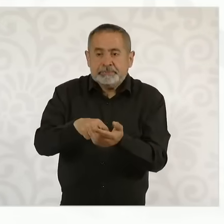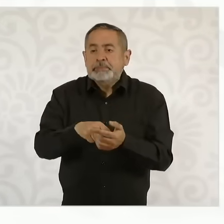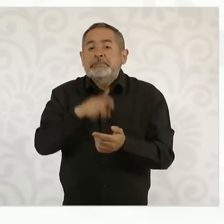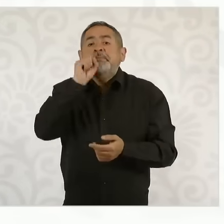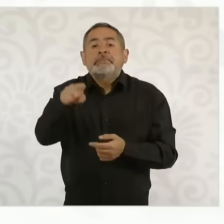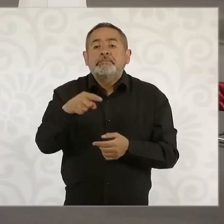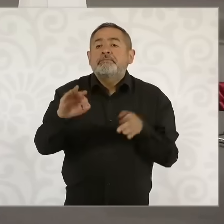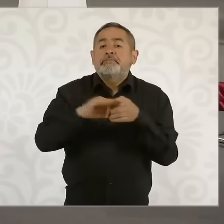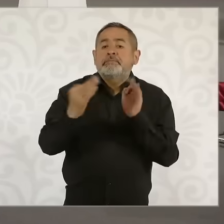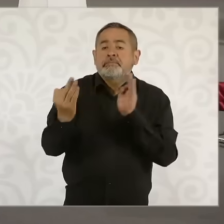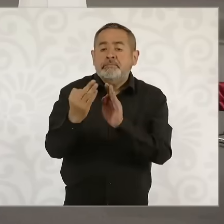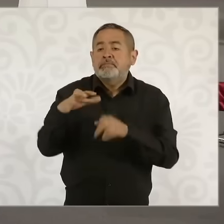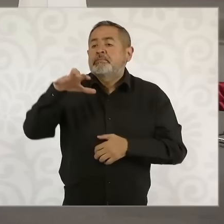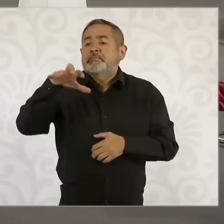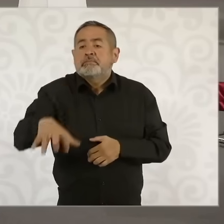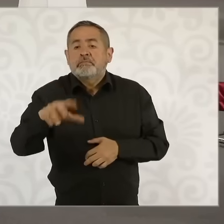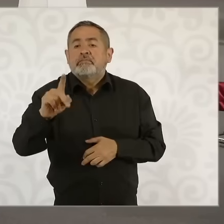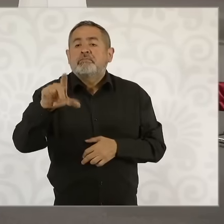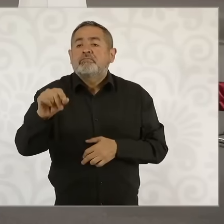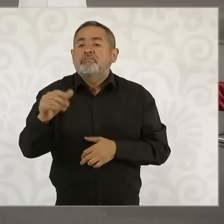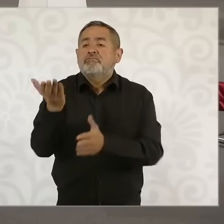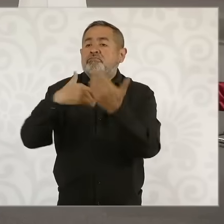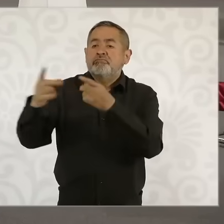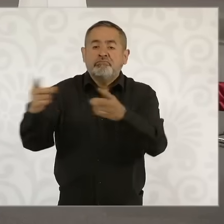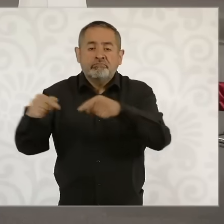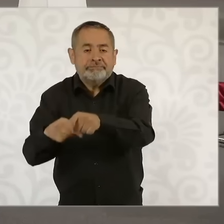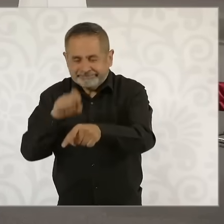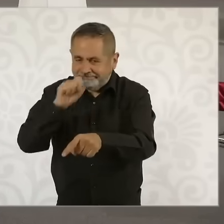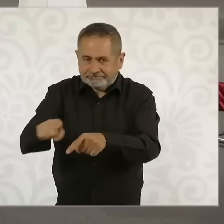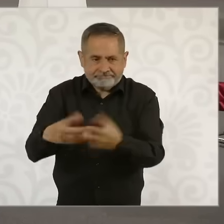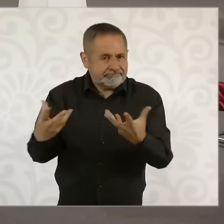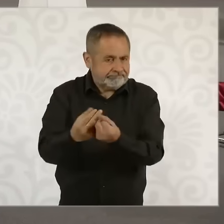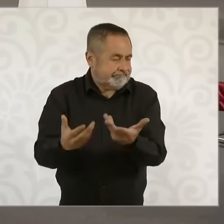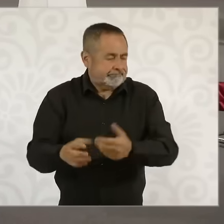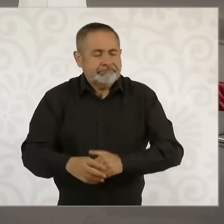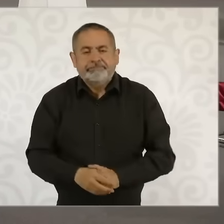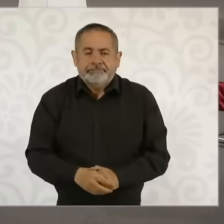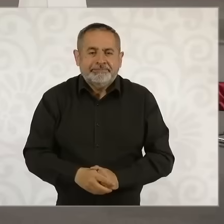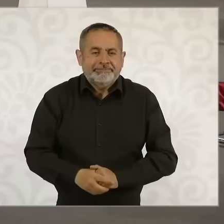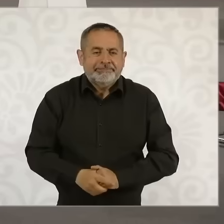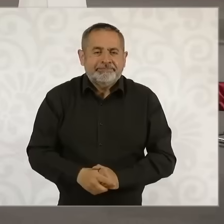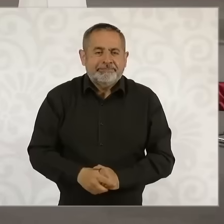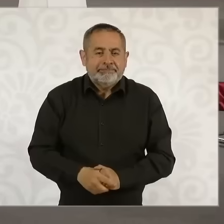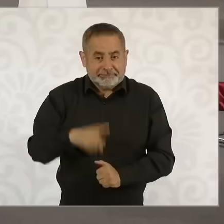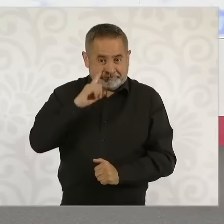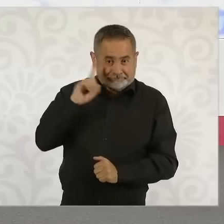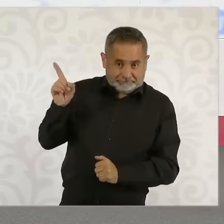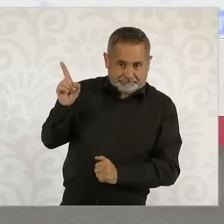pero también la prosperidad compartida. La siguiente, por favor. Aquí hablaré ahora de